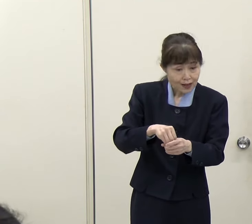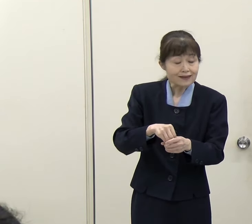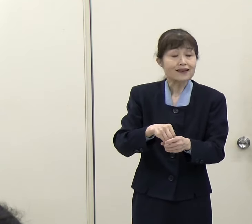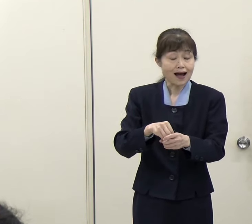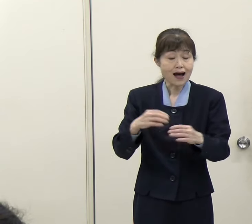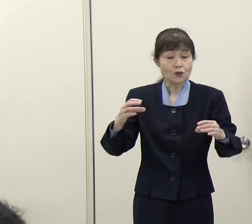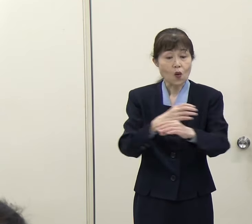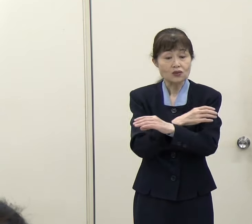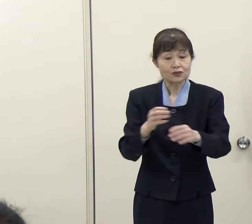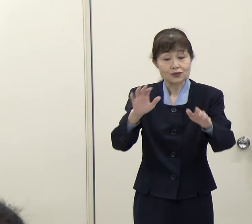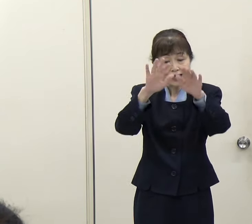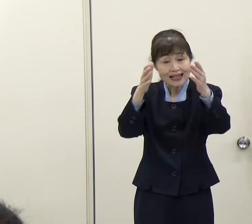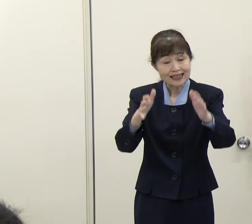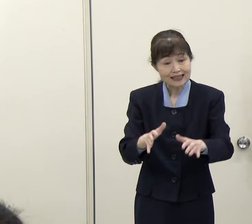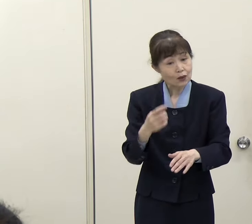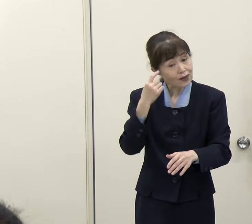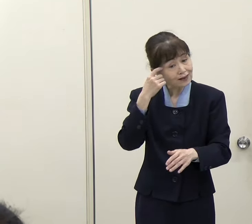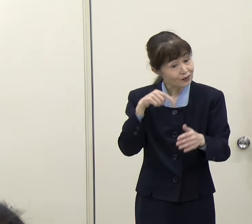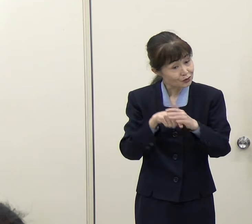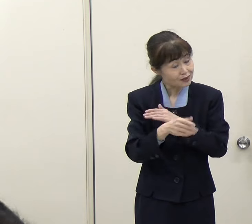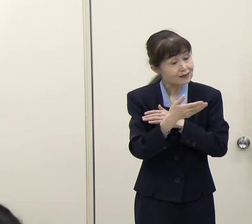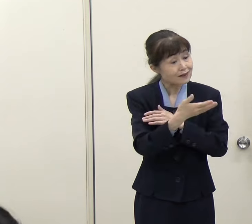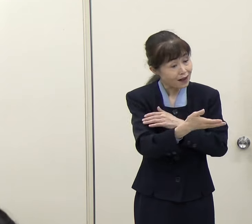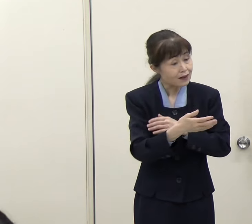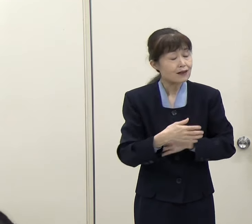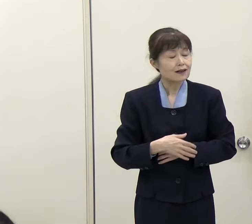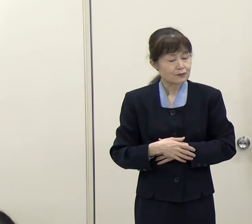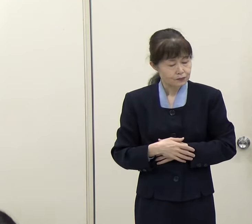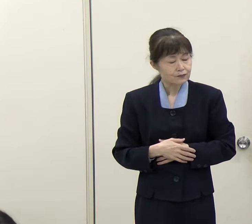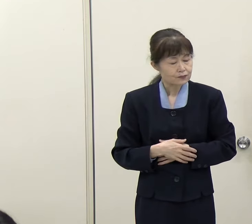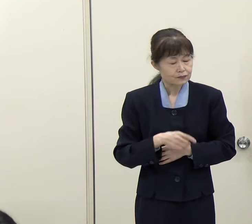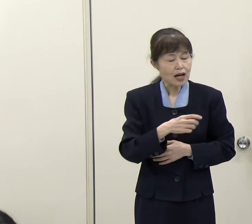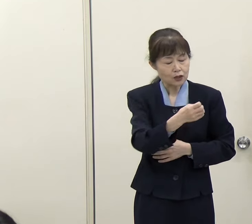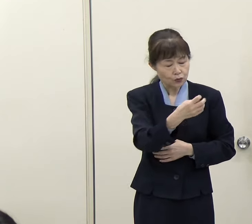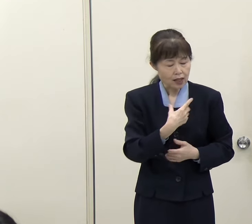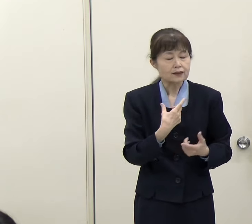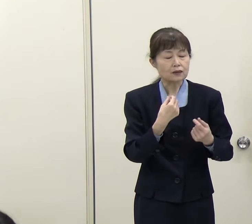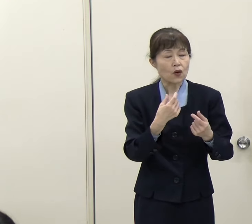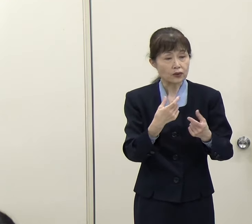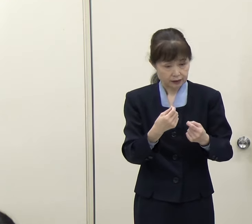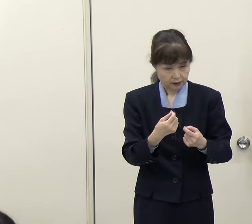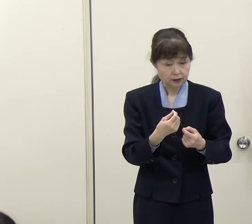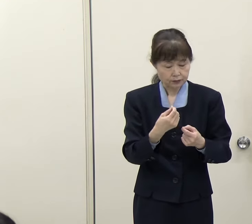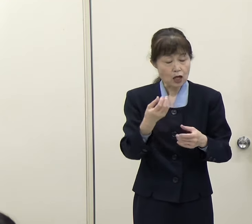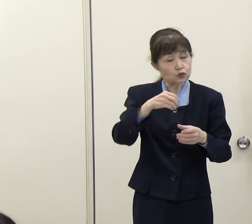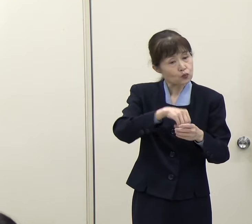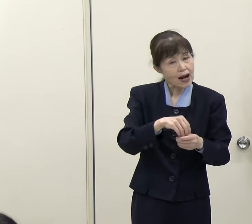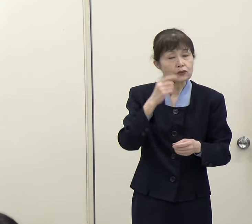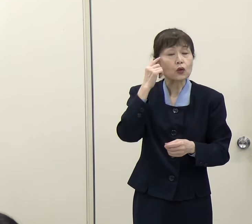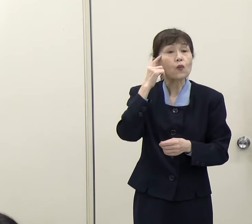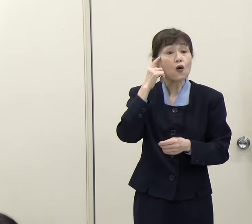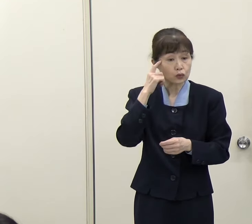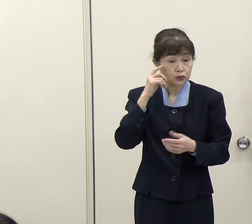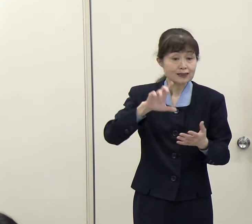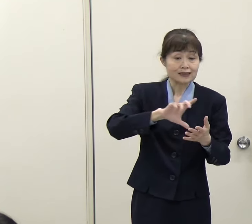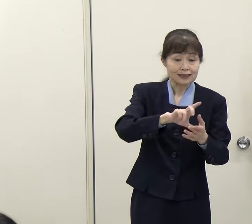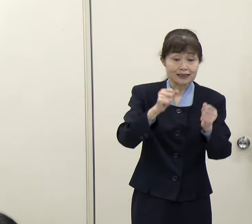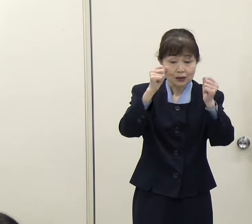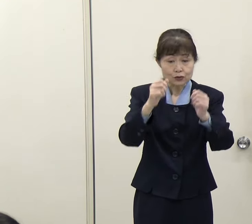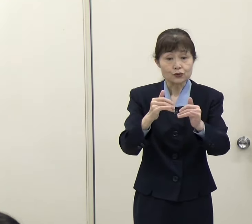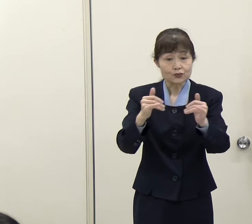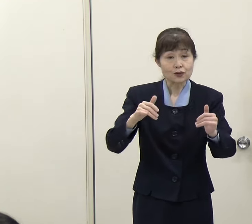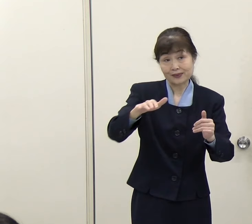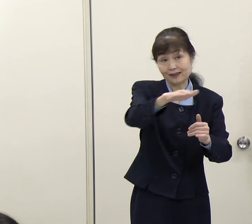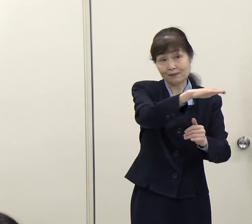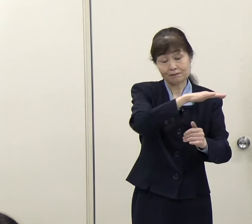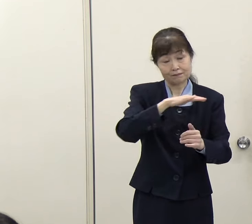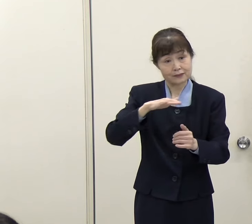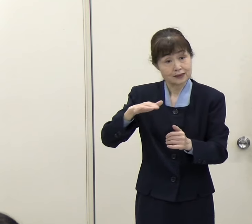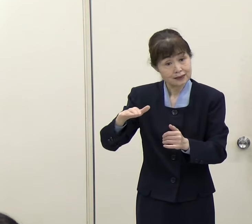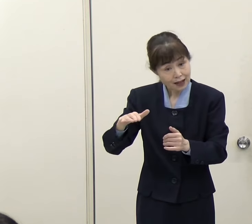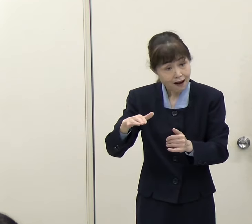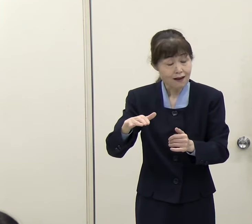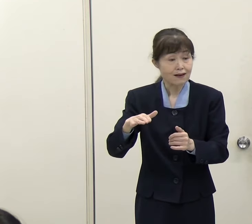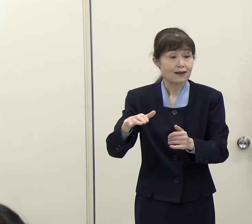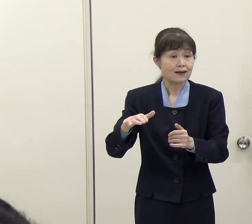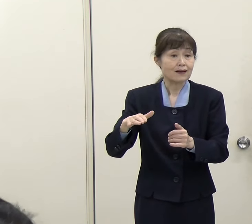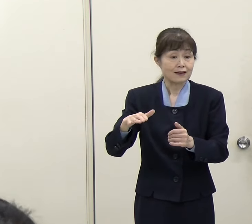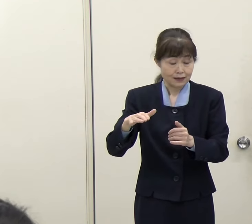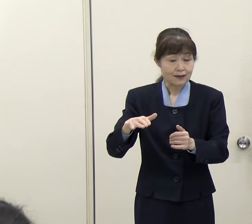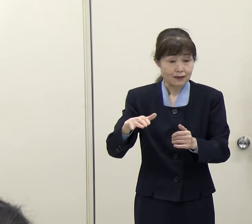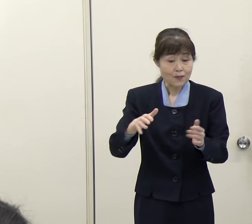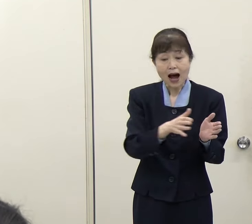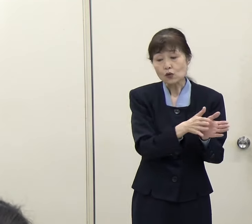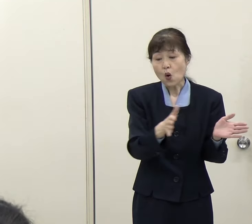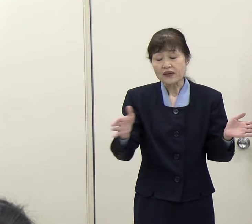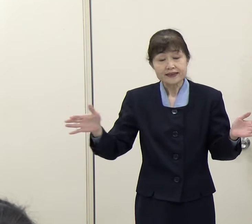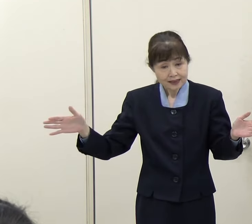（知事）当然そういうことも含んでくると思います。先ほどから申し上げておるように、地域の住民の皆様にとっての広域的な足でありますので、